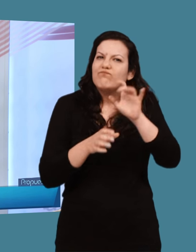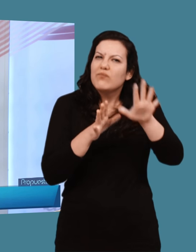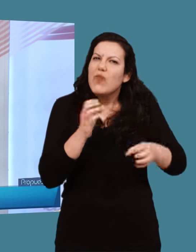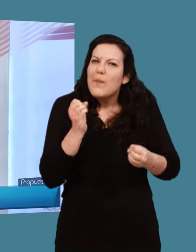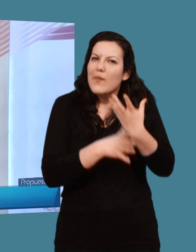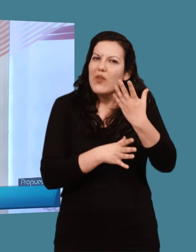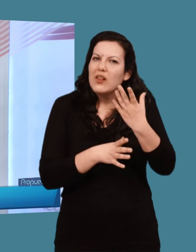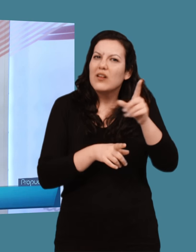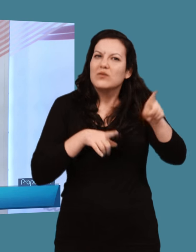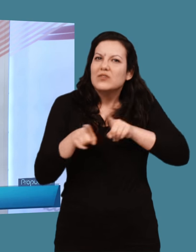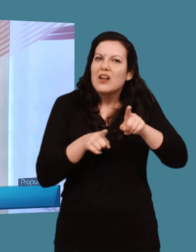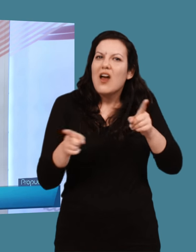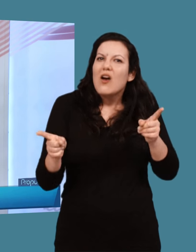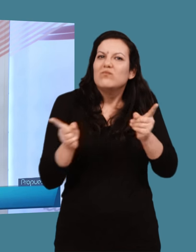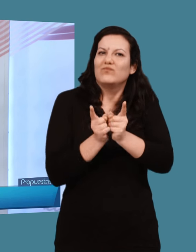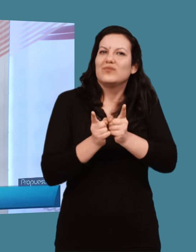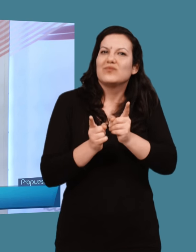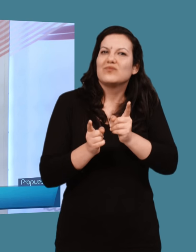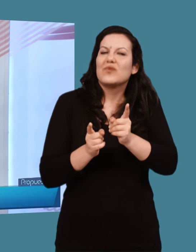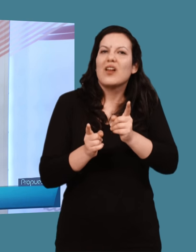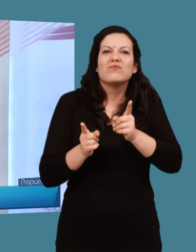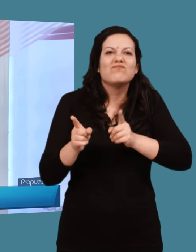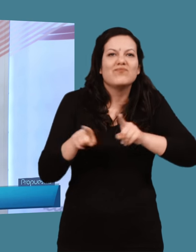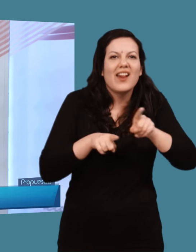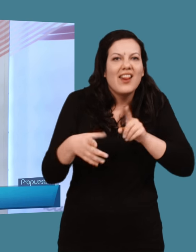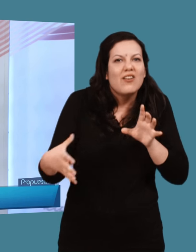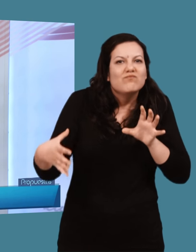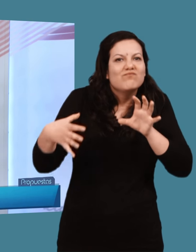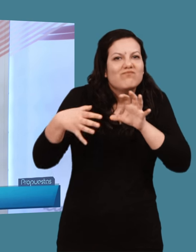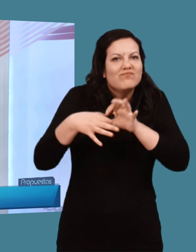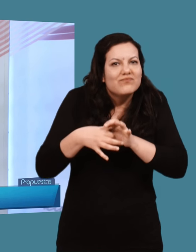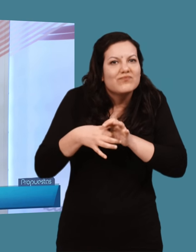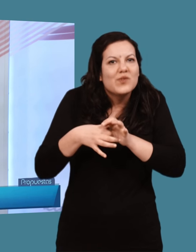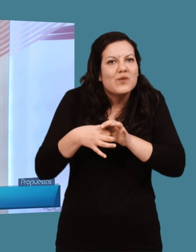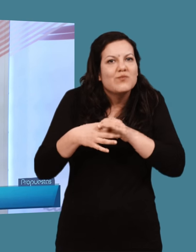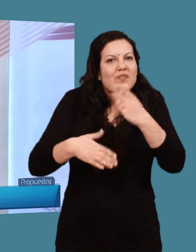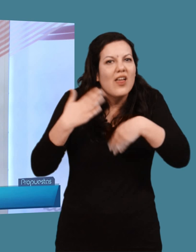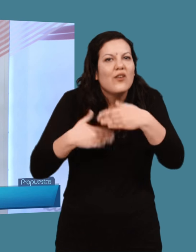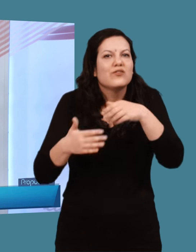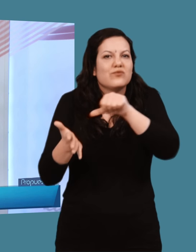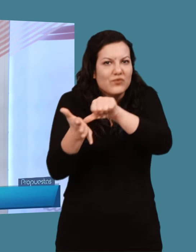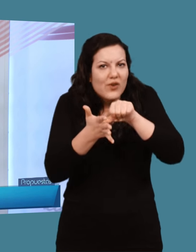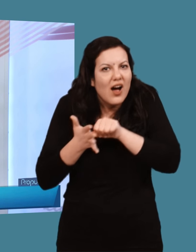una carrera corta, o una carrera que tenía que ver con el desarrollo local, regional,